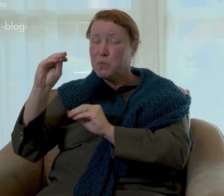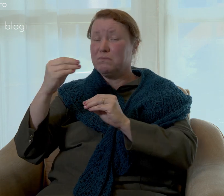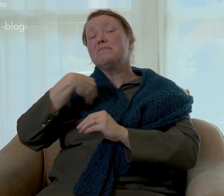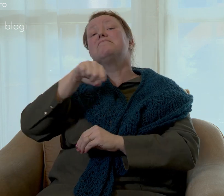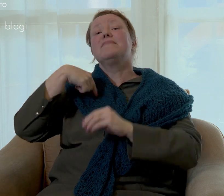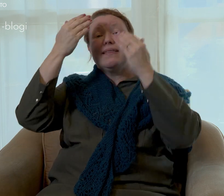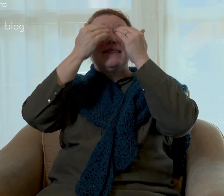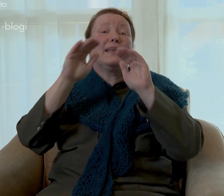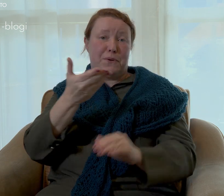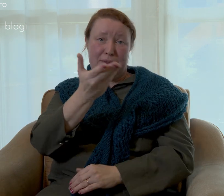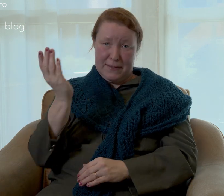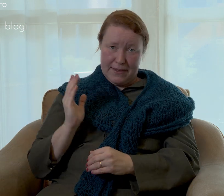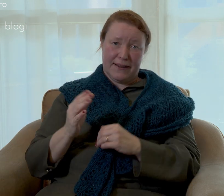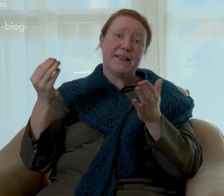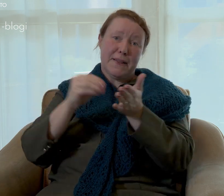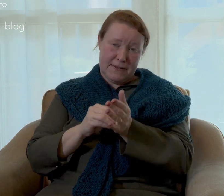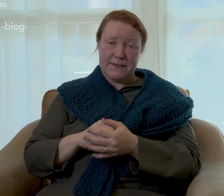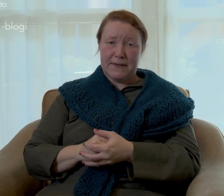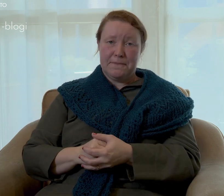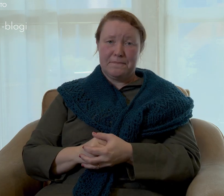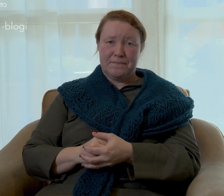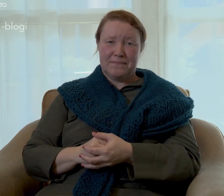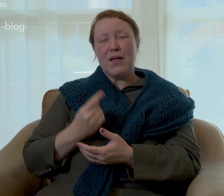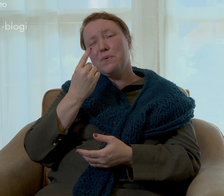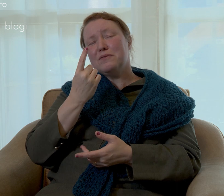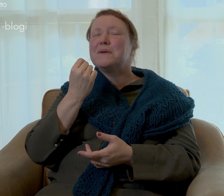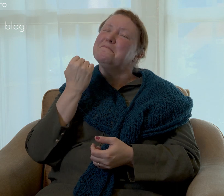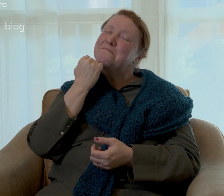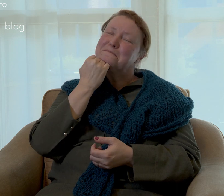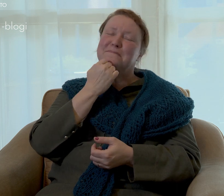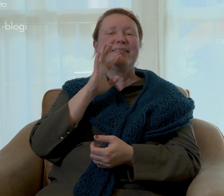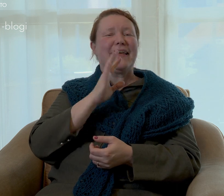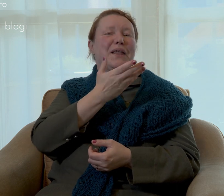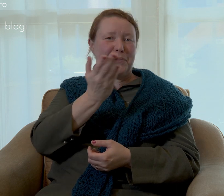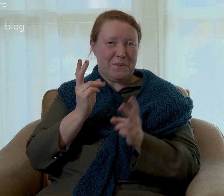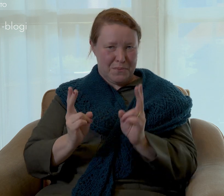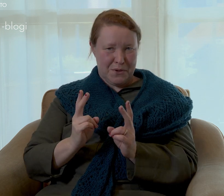Seuraathan viestintäämme. Yksi leikkimielinen loppumiete vielä.